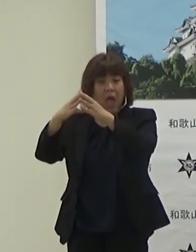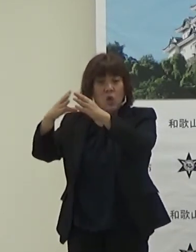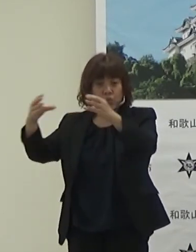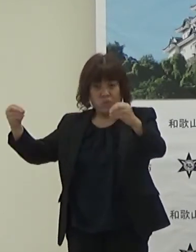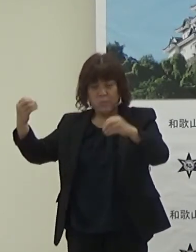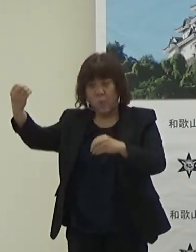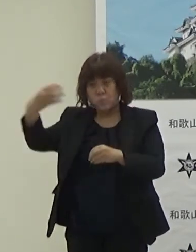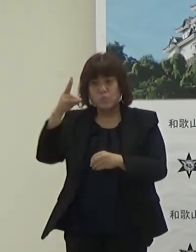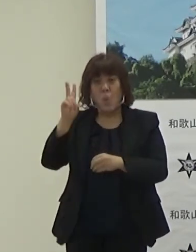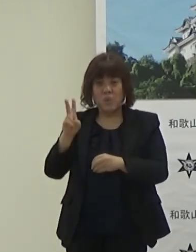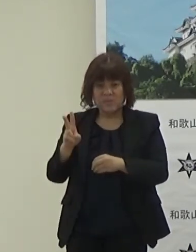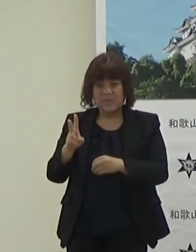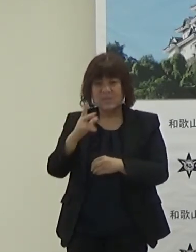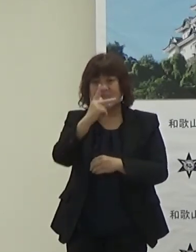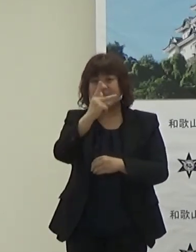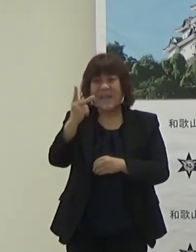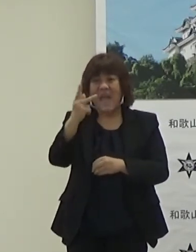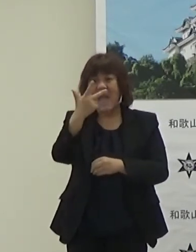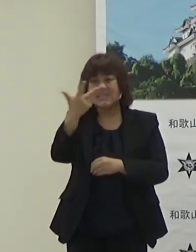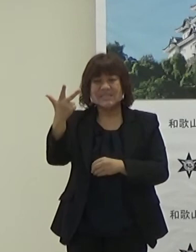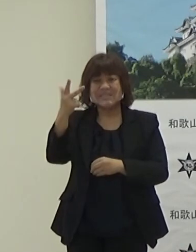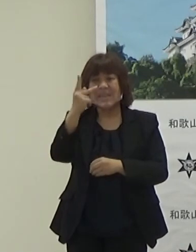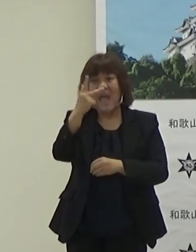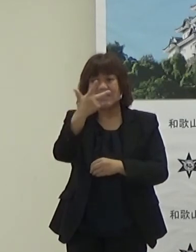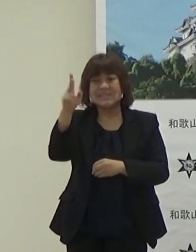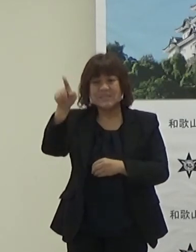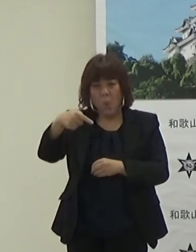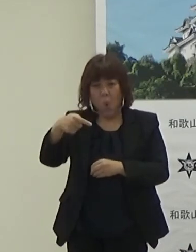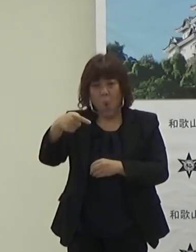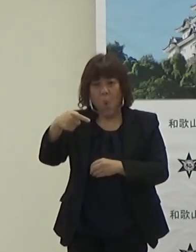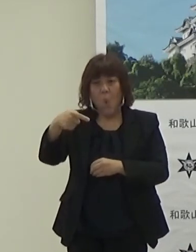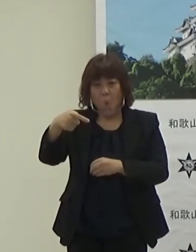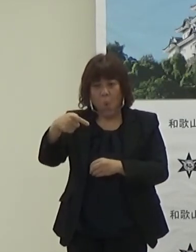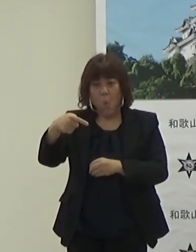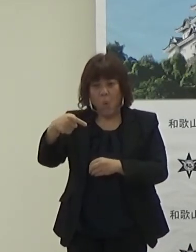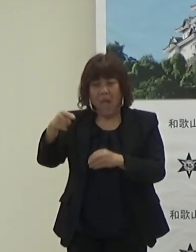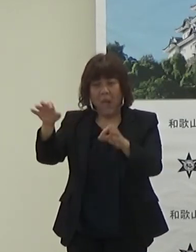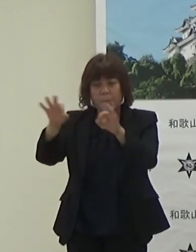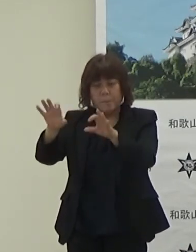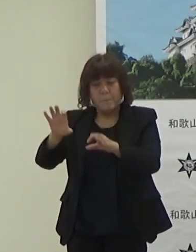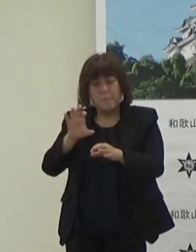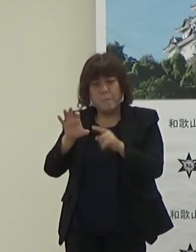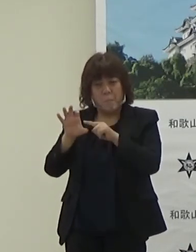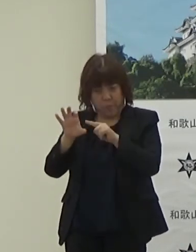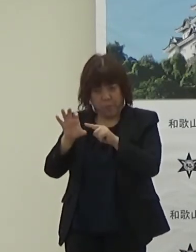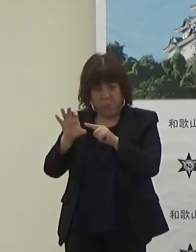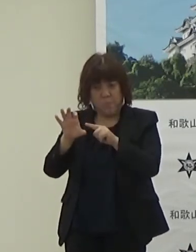いわゆるカジノが収益のエンジンになって実際にやっぱりどこの都市でも